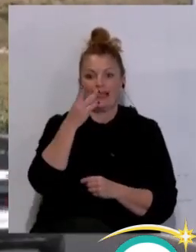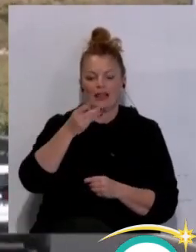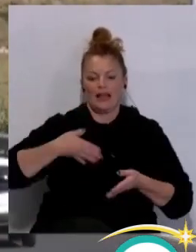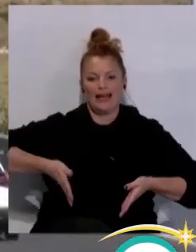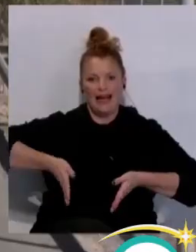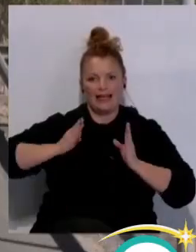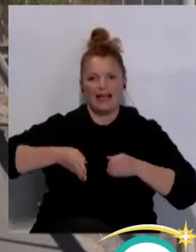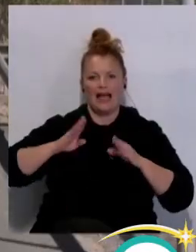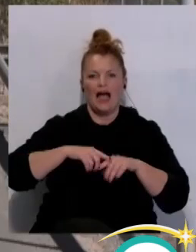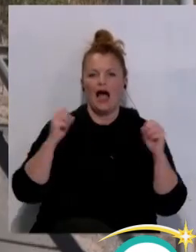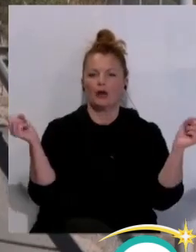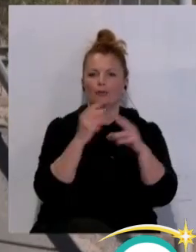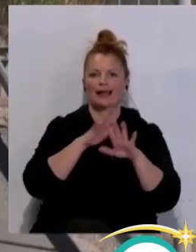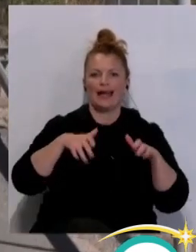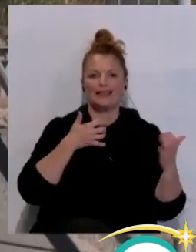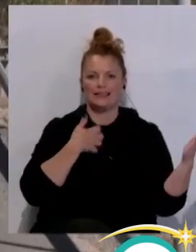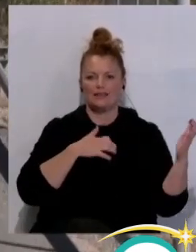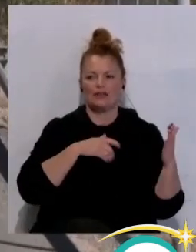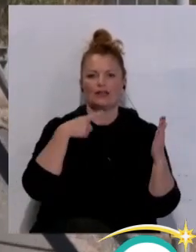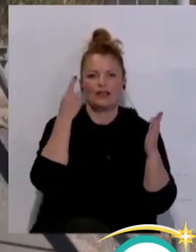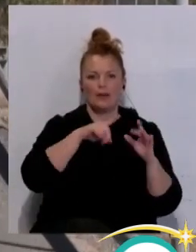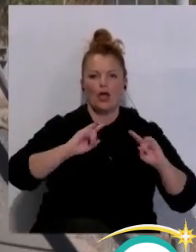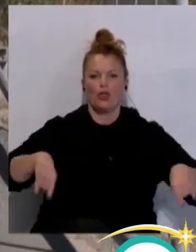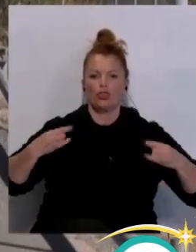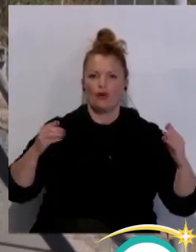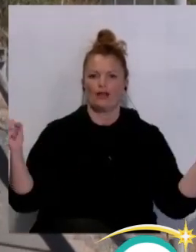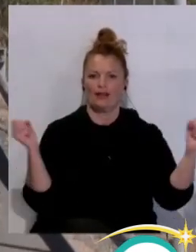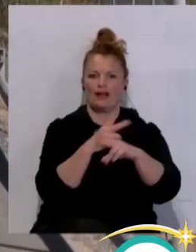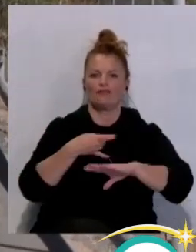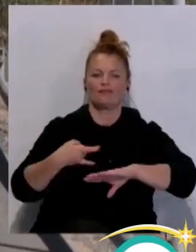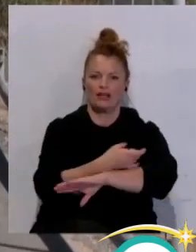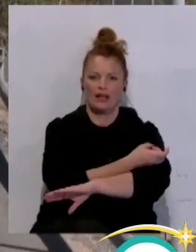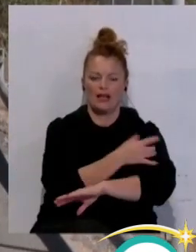Cádiz Sevilla y la culminación del desdoble de la línea ferroviaria entre algeciras y